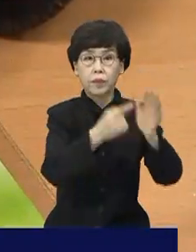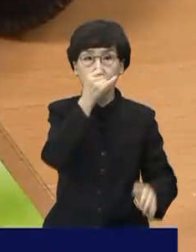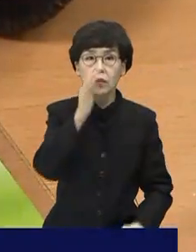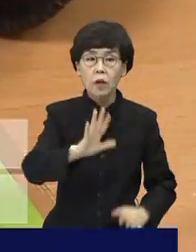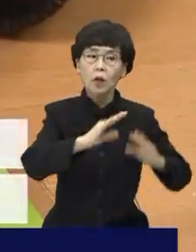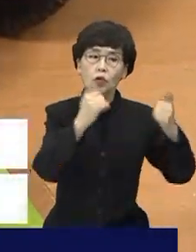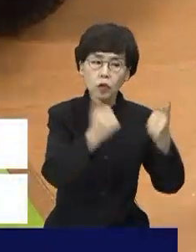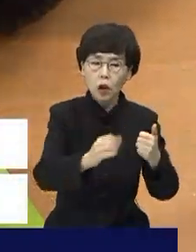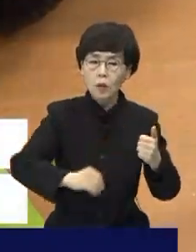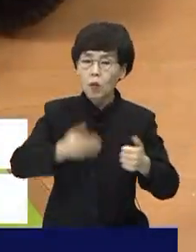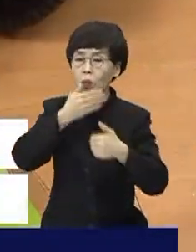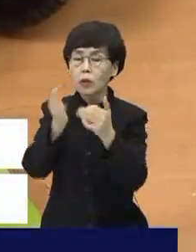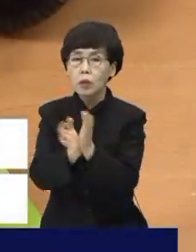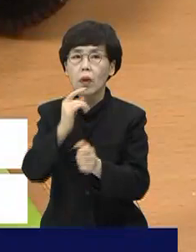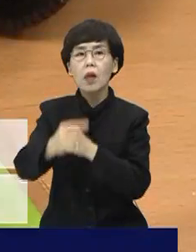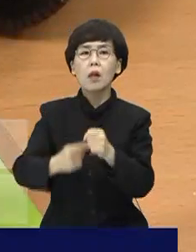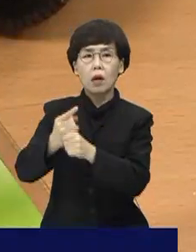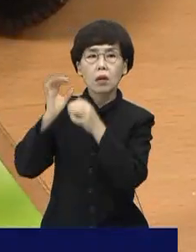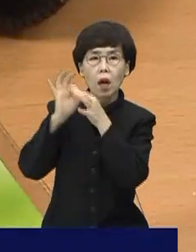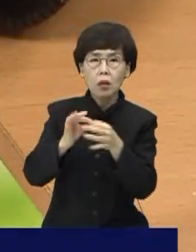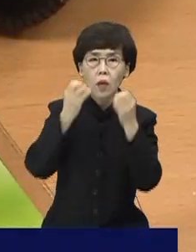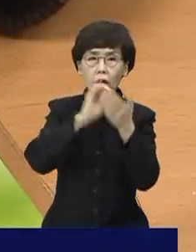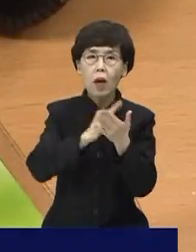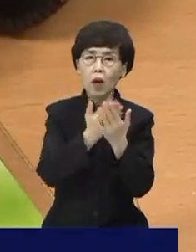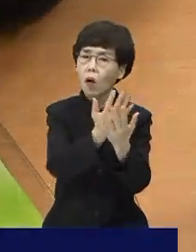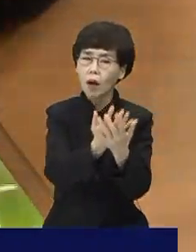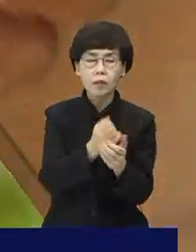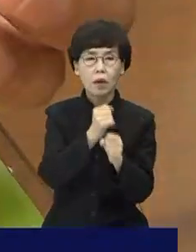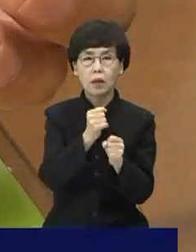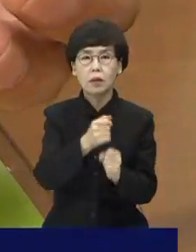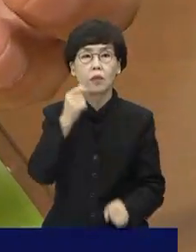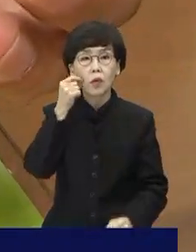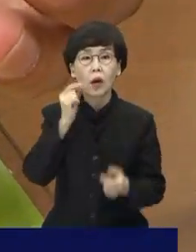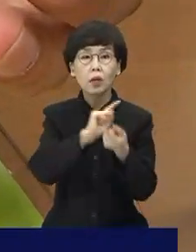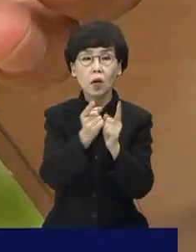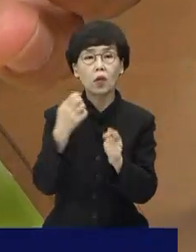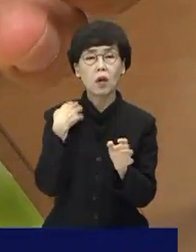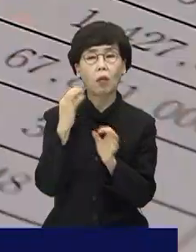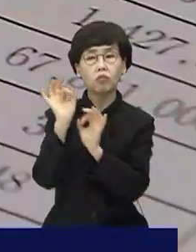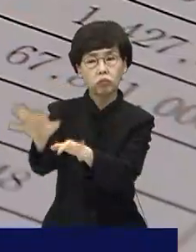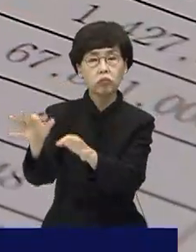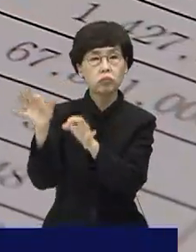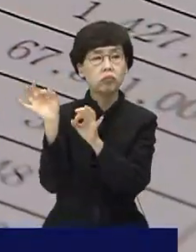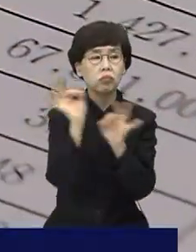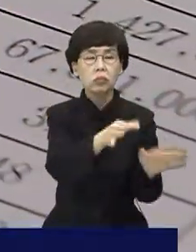보건복지부가 1년째 개혁안을 제시하지 못하고 서로 떠넘기기만 하고 있다는 비판이 커지고 있습니다.